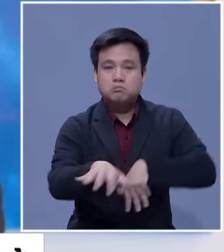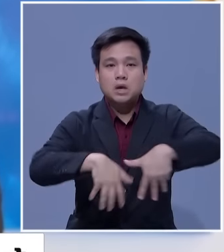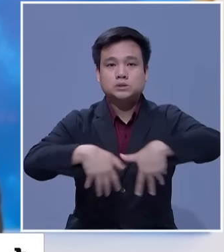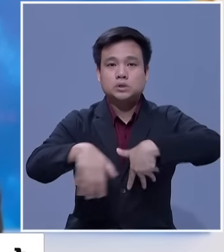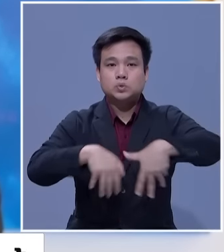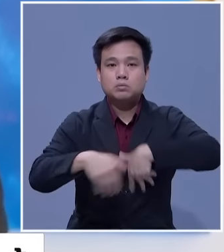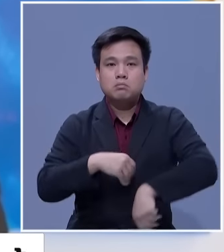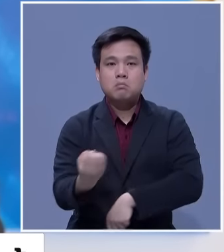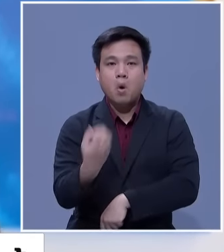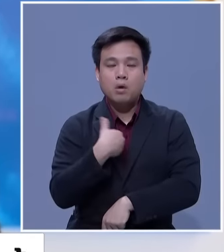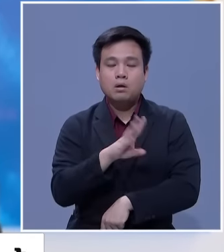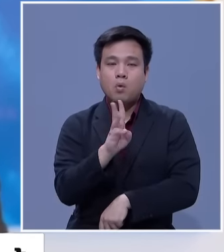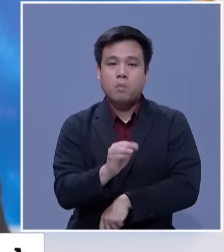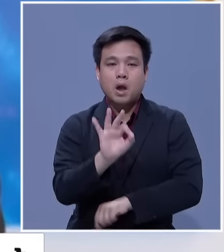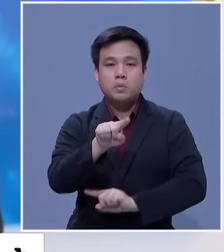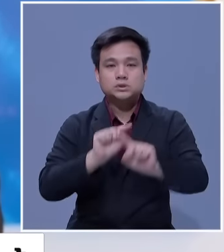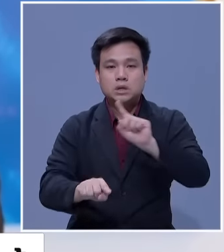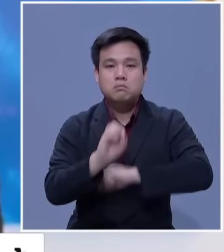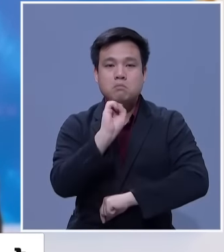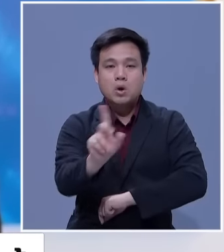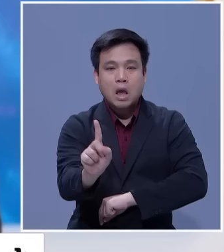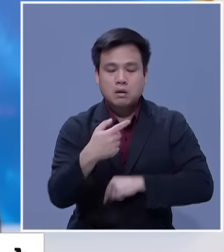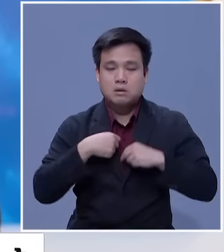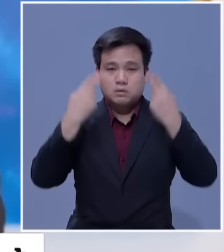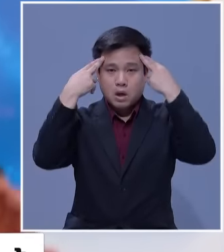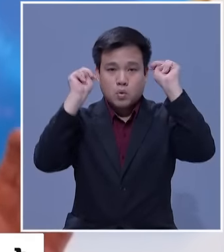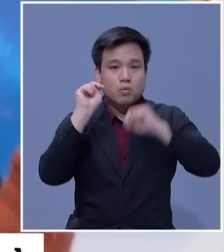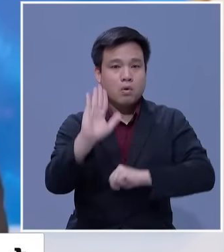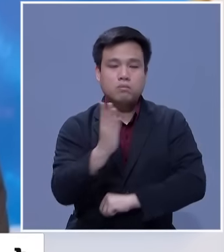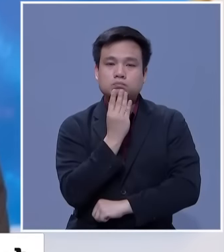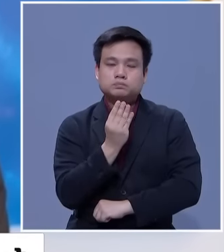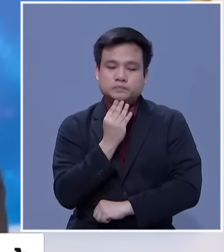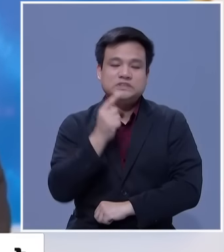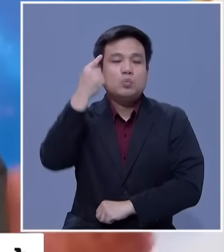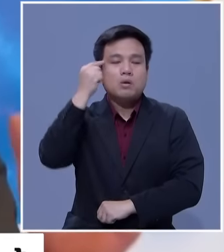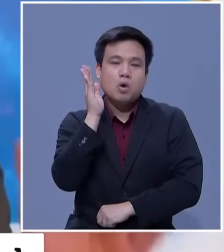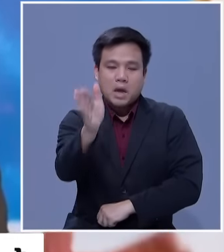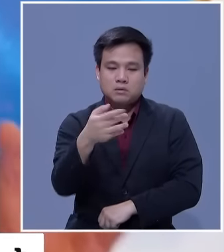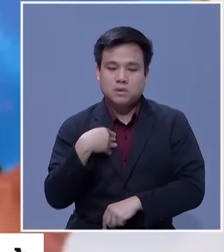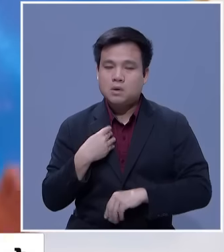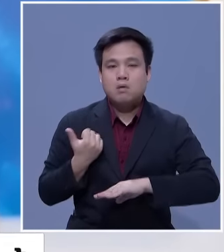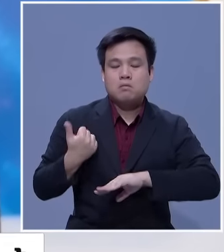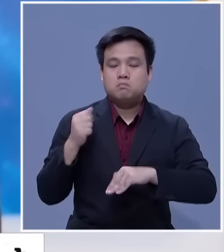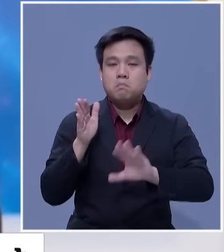69% มองว่านายกรัฐมนตรีในทานยาฮูไม่ควร ลงแข่งขันชิงตำแหน่งเก้าอี้ผู้นำประเทศใน